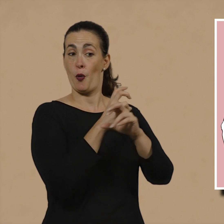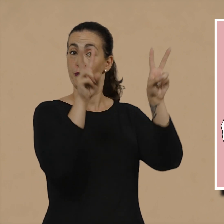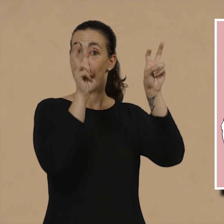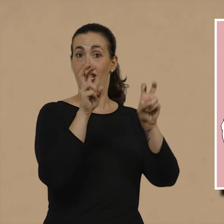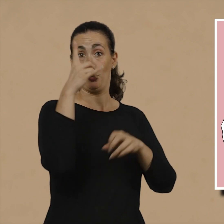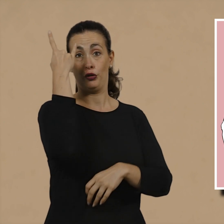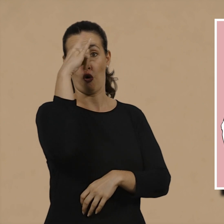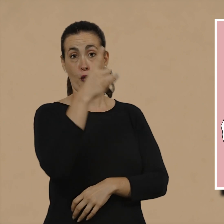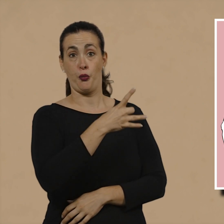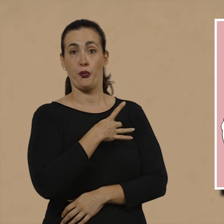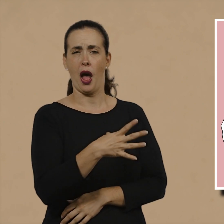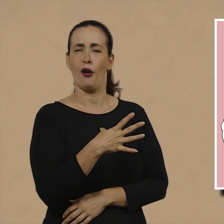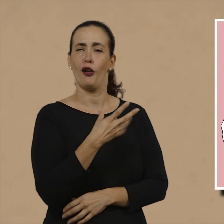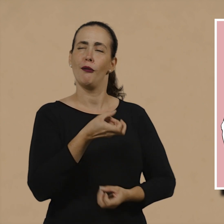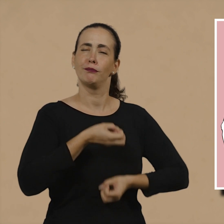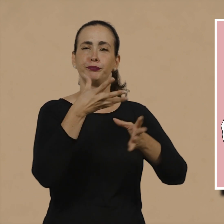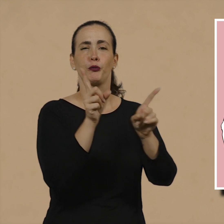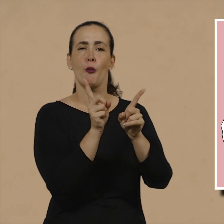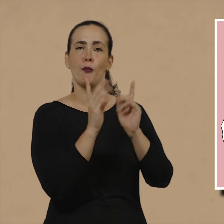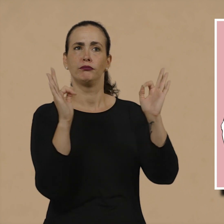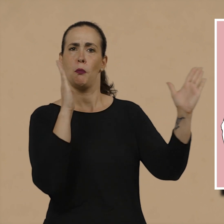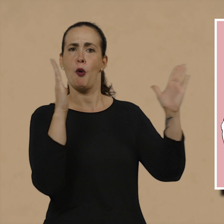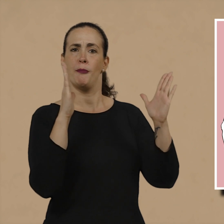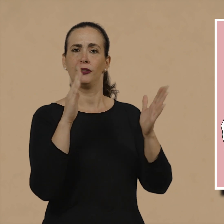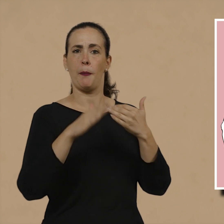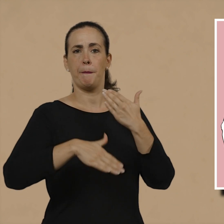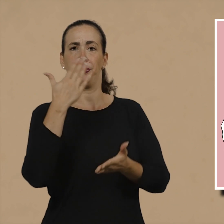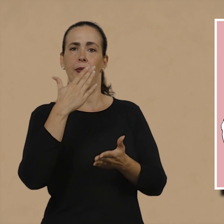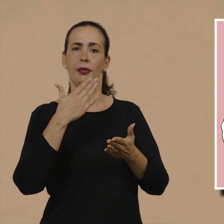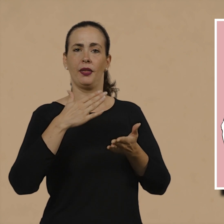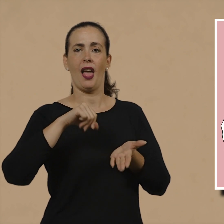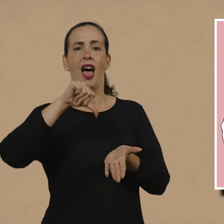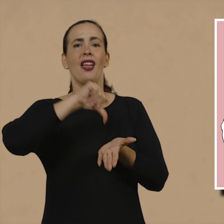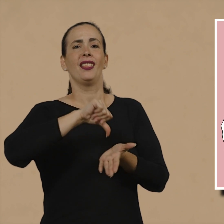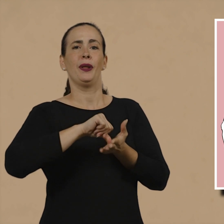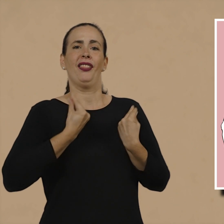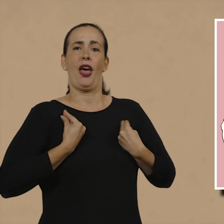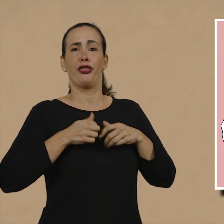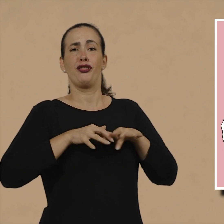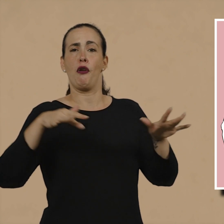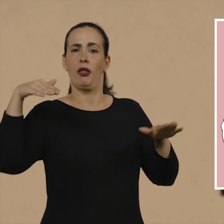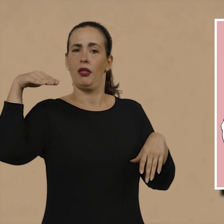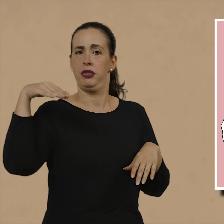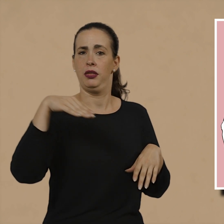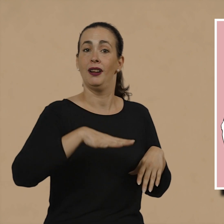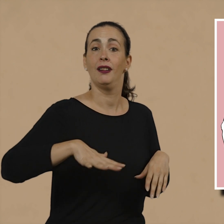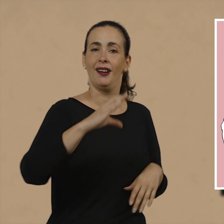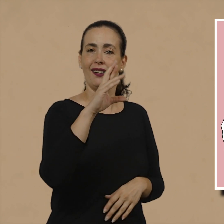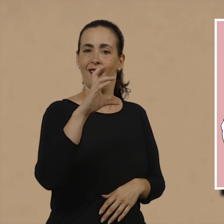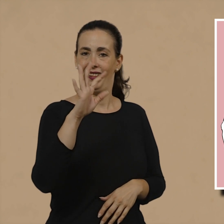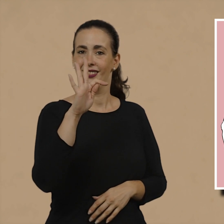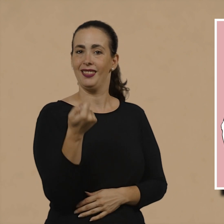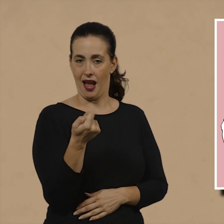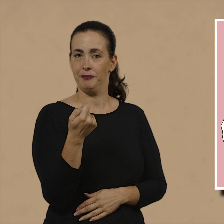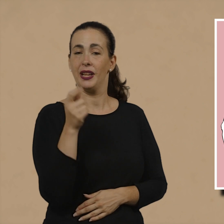El còmic El toro blanco recrea la decadència de la civilització cretense